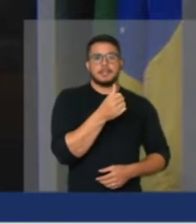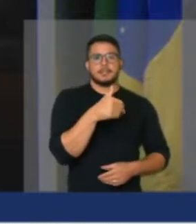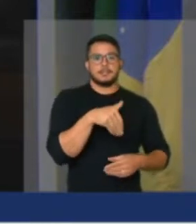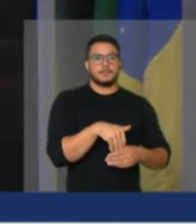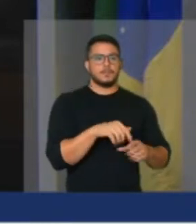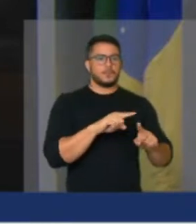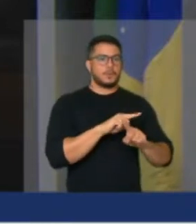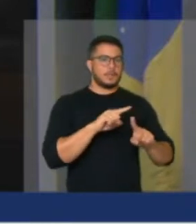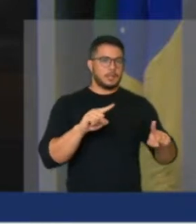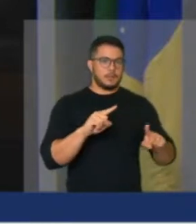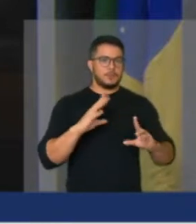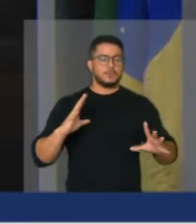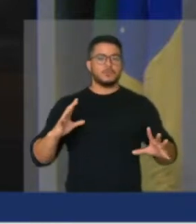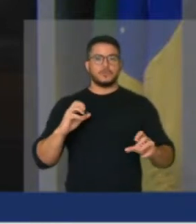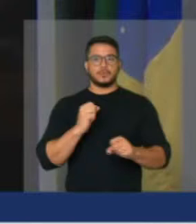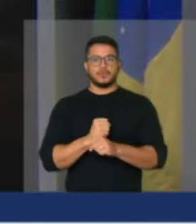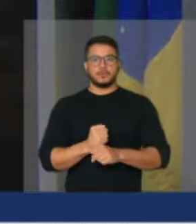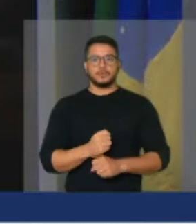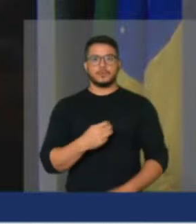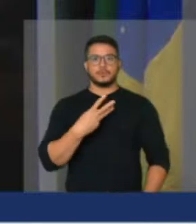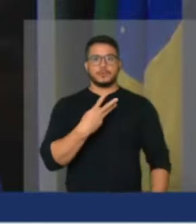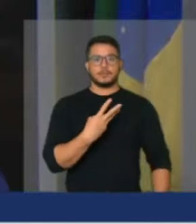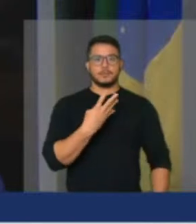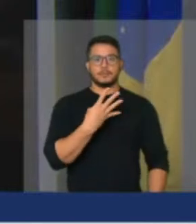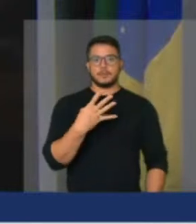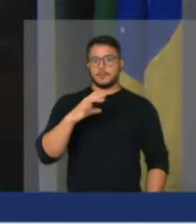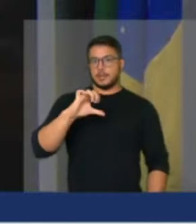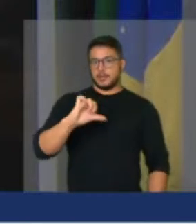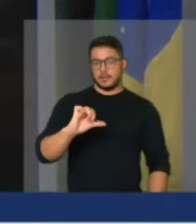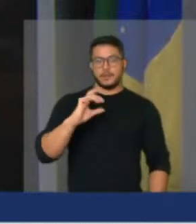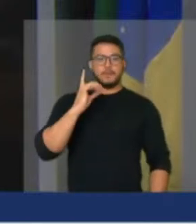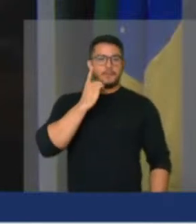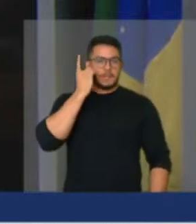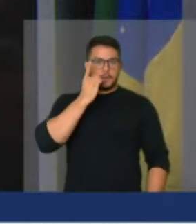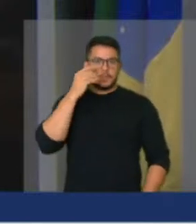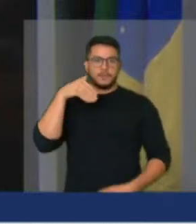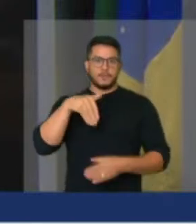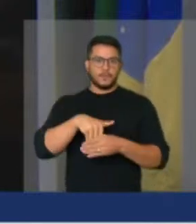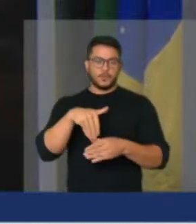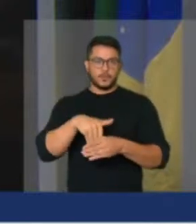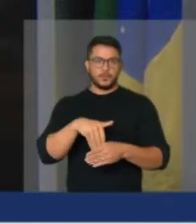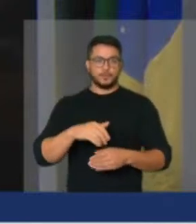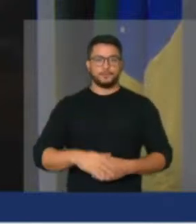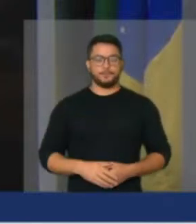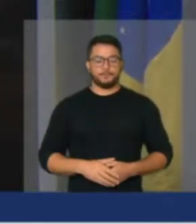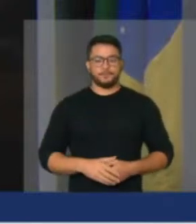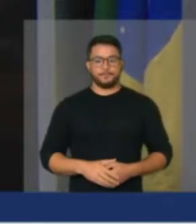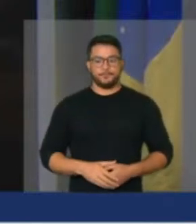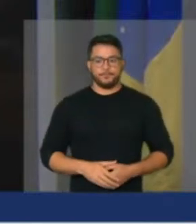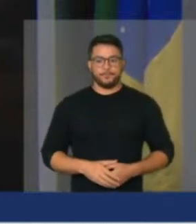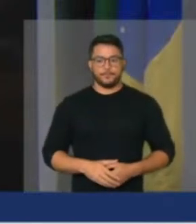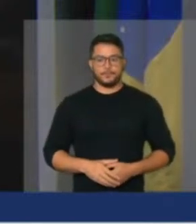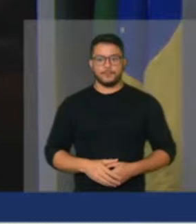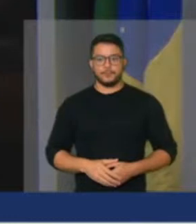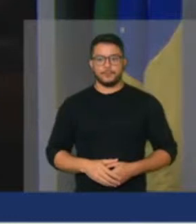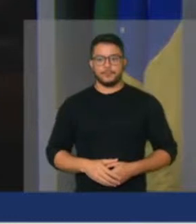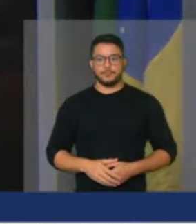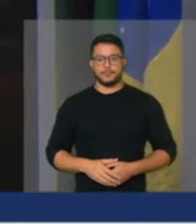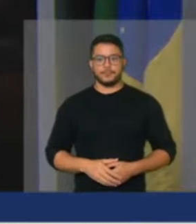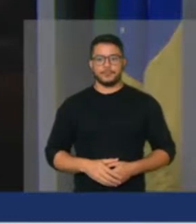O, DO TOTAL DE 349. EU APRESENTEI, SENHOR PRESIDENTE, EM PRIMEIRO DE SEIS DESTE ANO, UM REQUERIMENTO DE INCLUSÃO